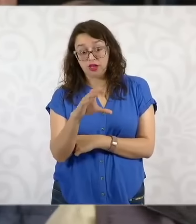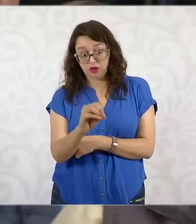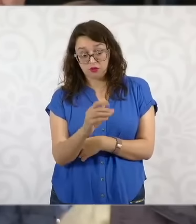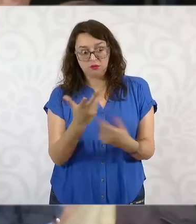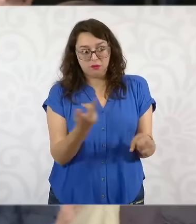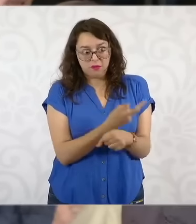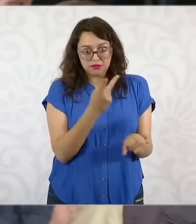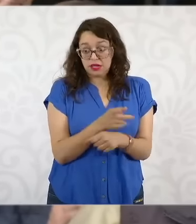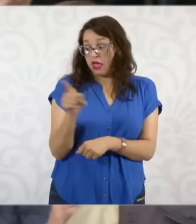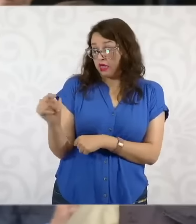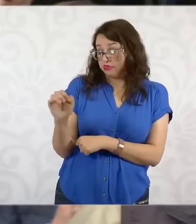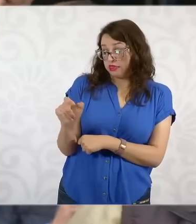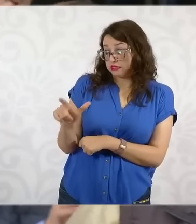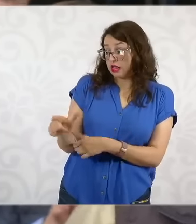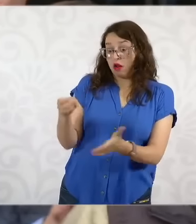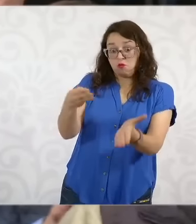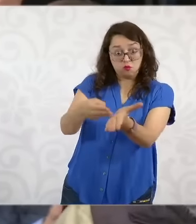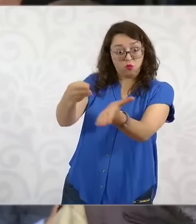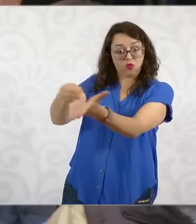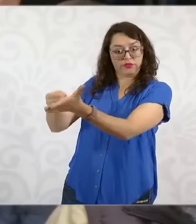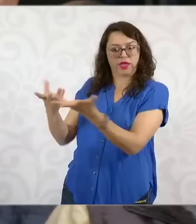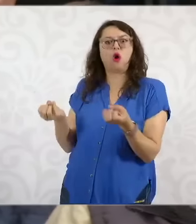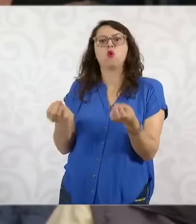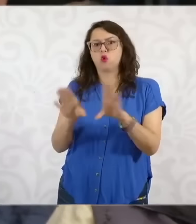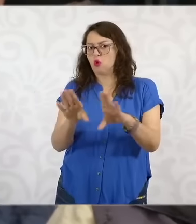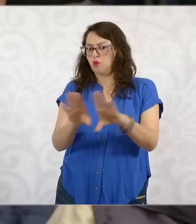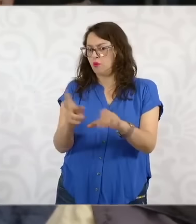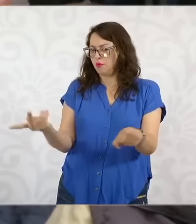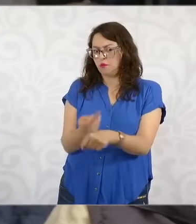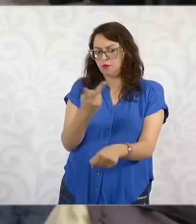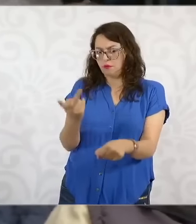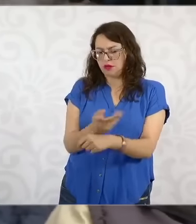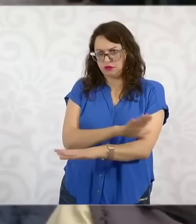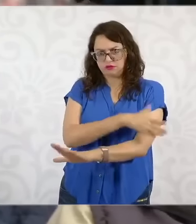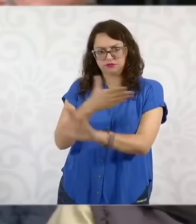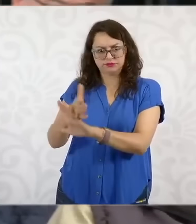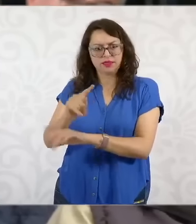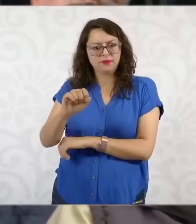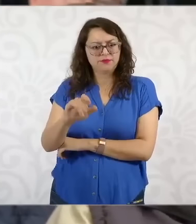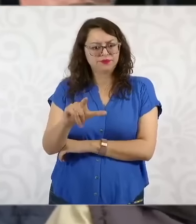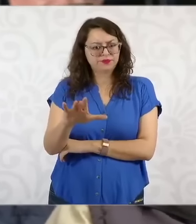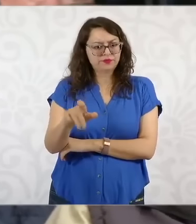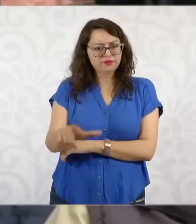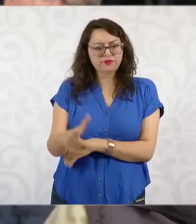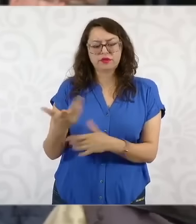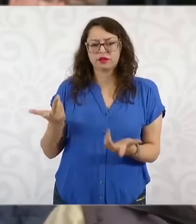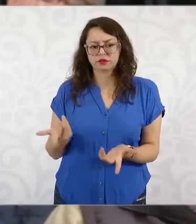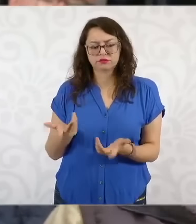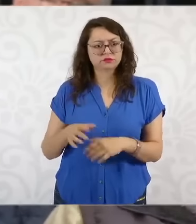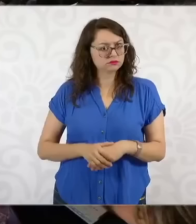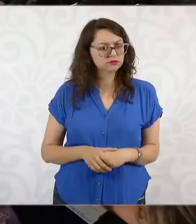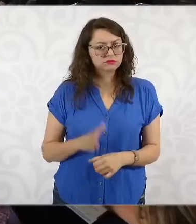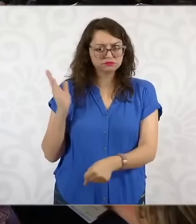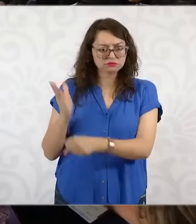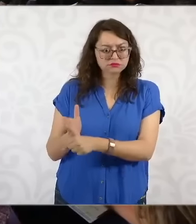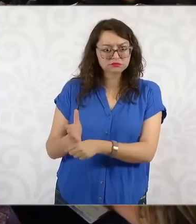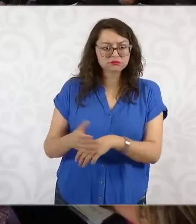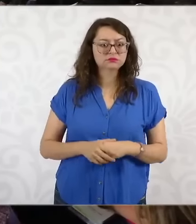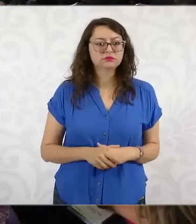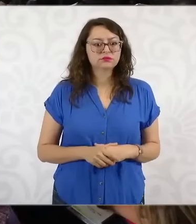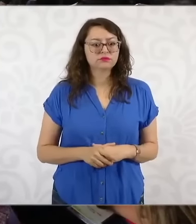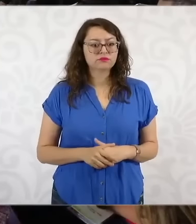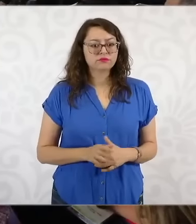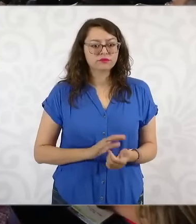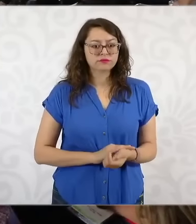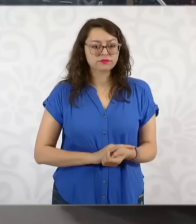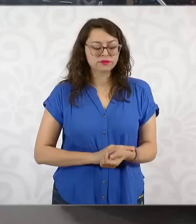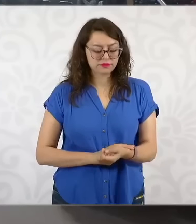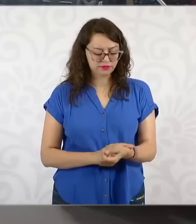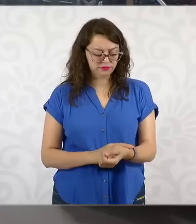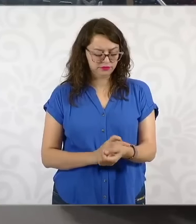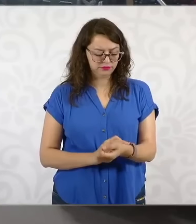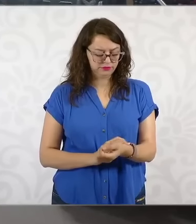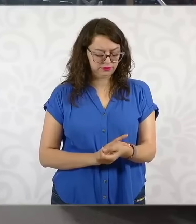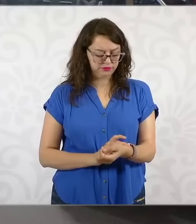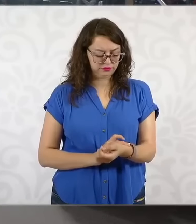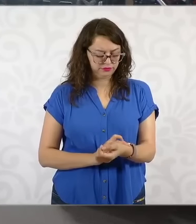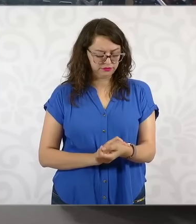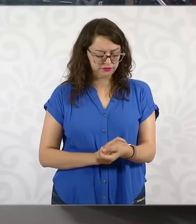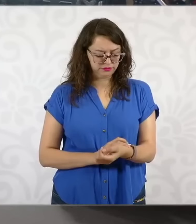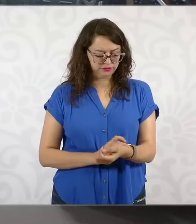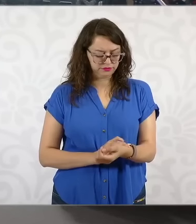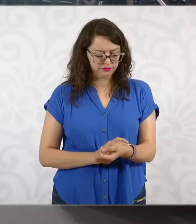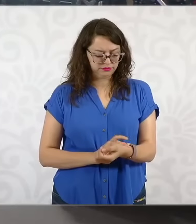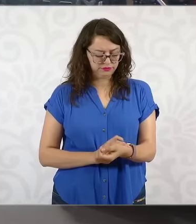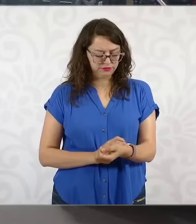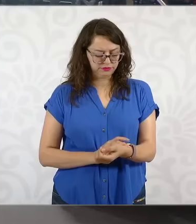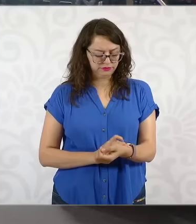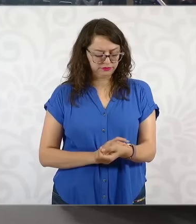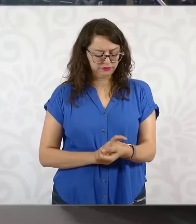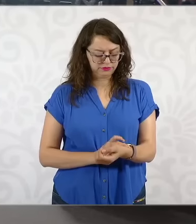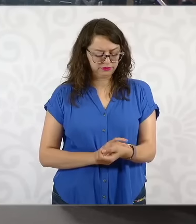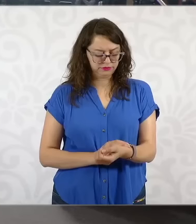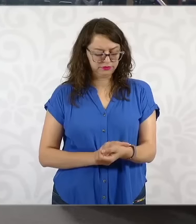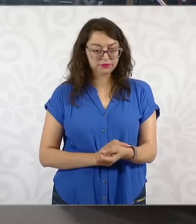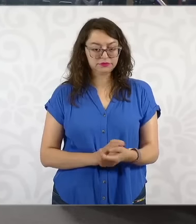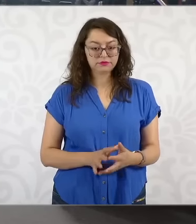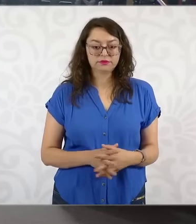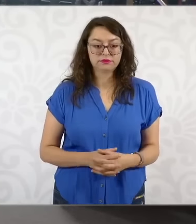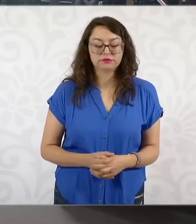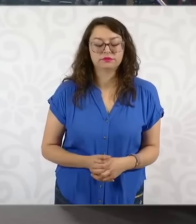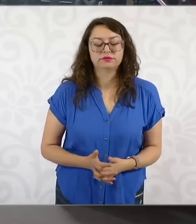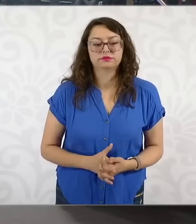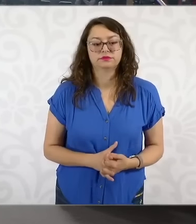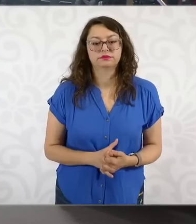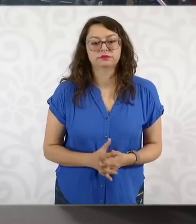a Telcelom se va a atender esta situación ya en términos pues de que tenga algún tipo de sanción.